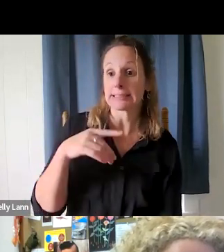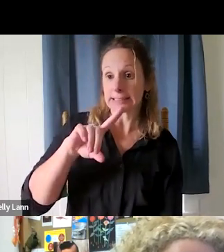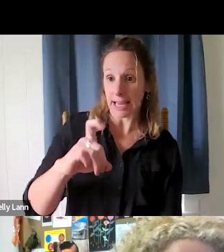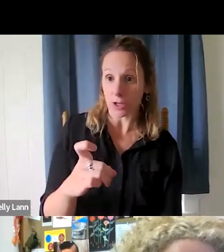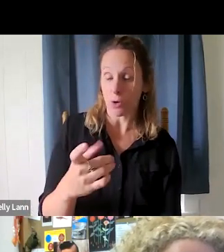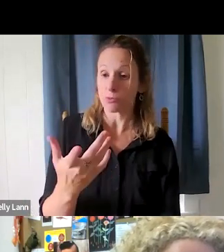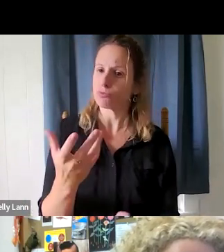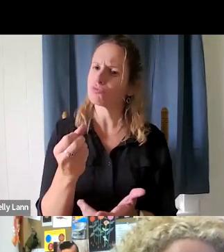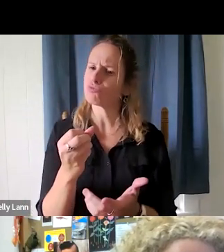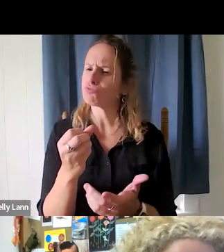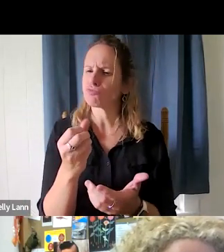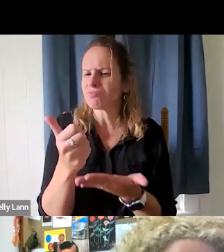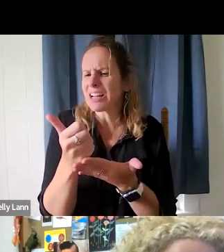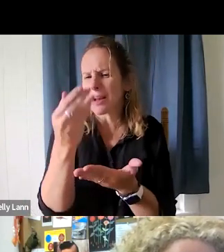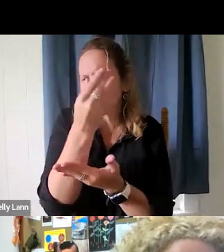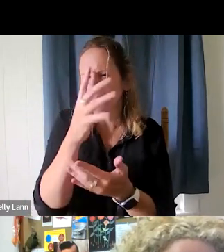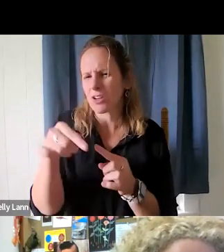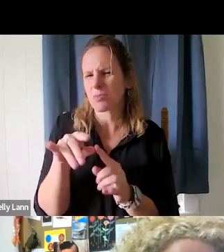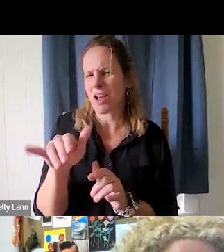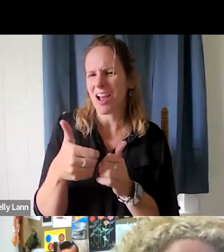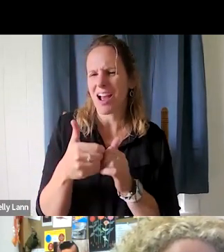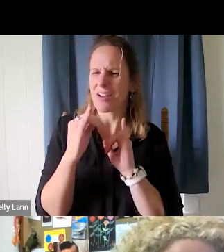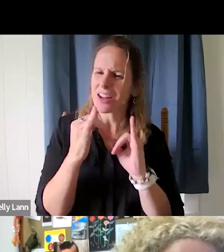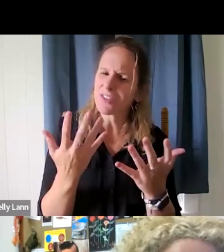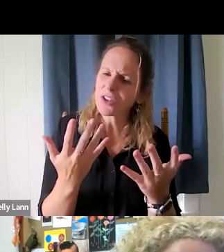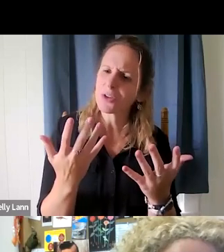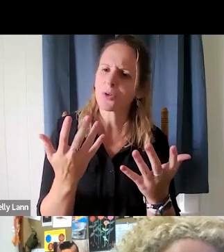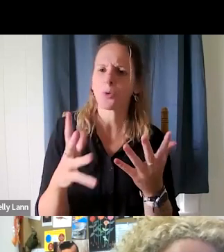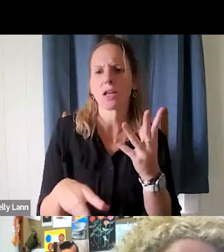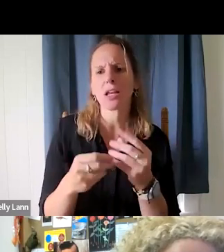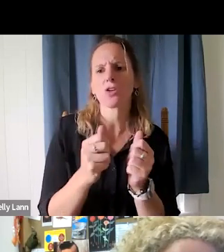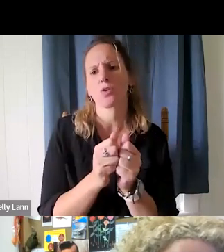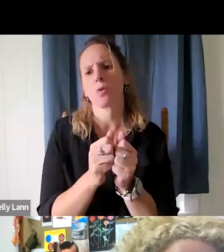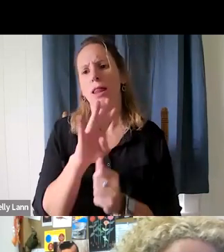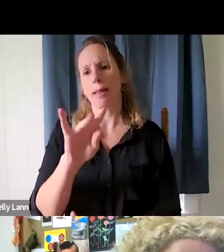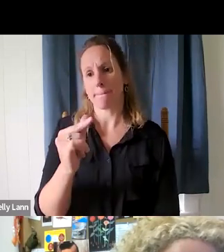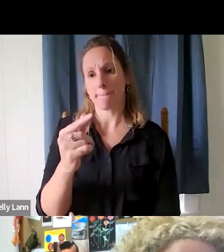¿Hay algún consejo sobre hacer las entrevistas además de lo que dijo Bug?